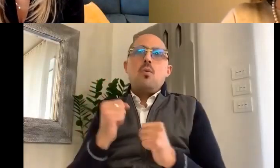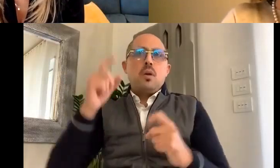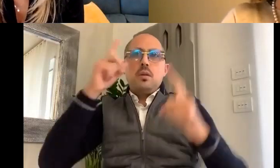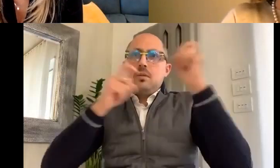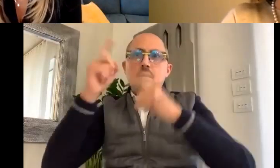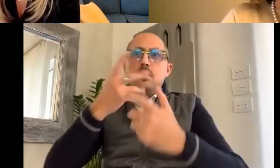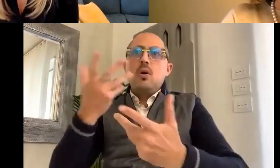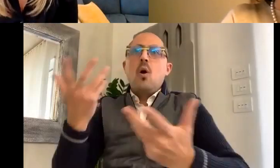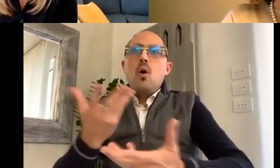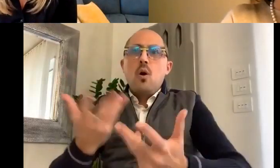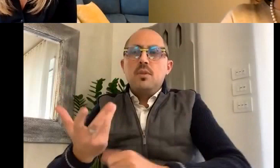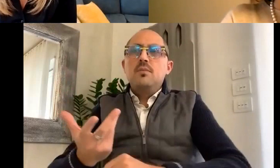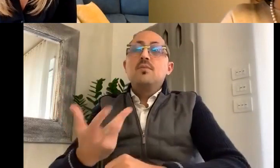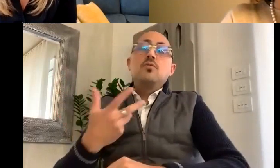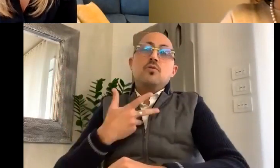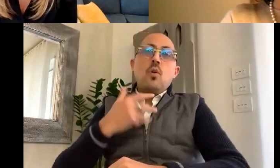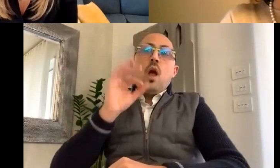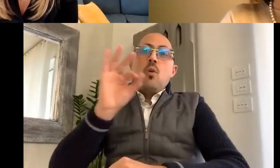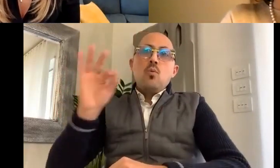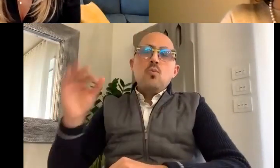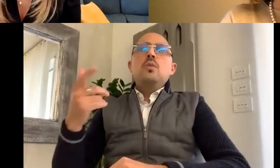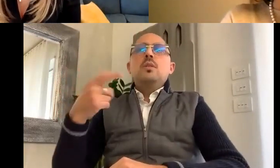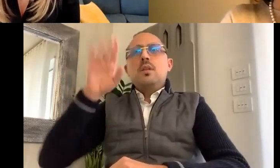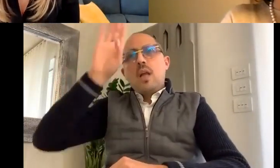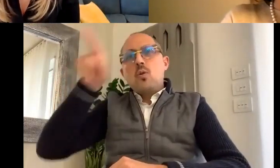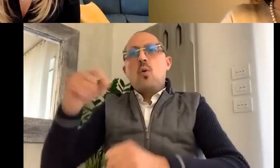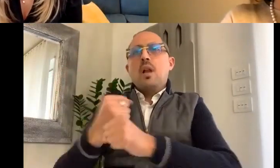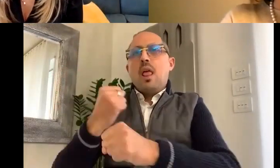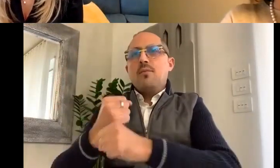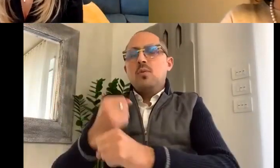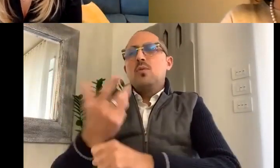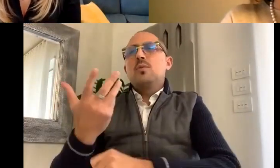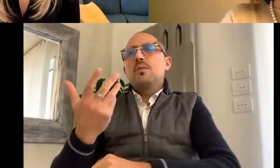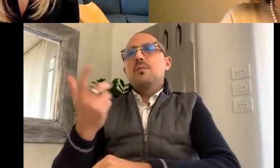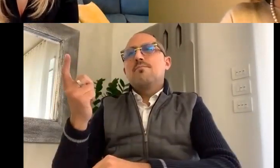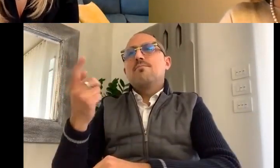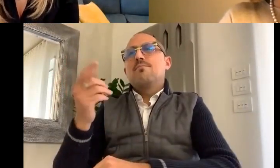date e quello di cui abbiamo bisogno, quindi